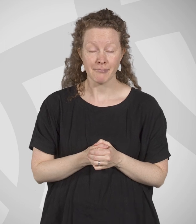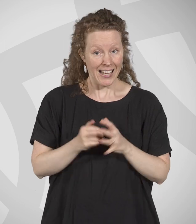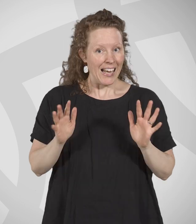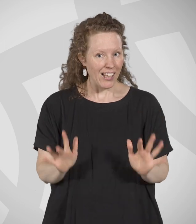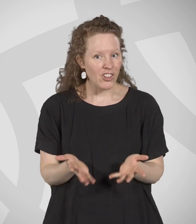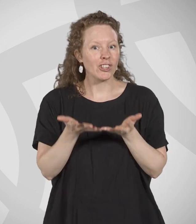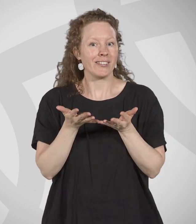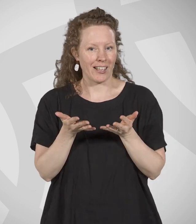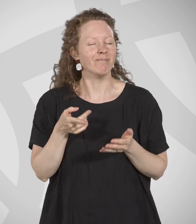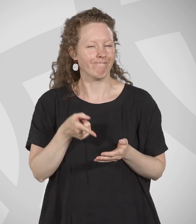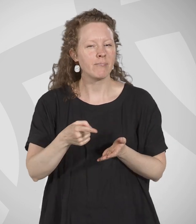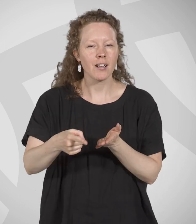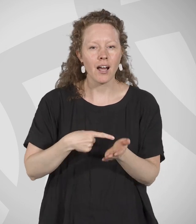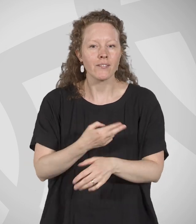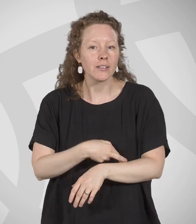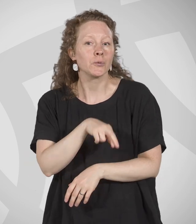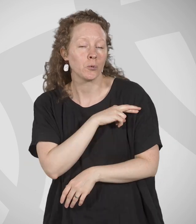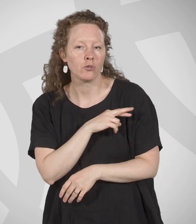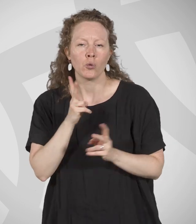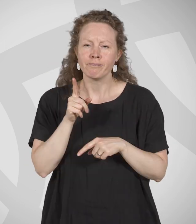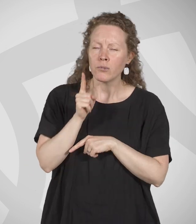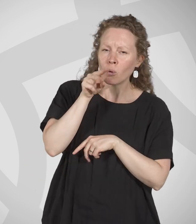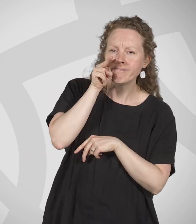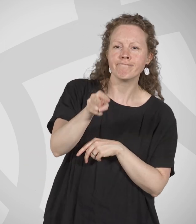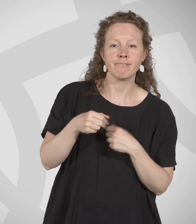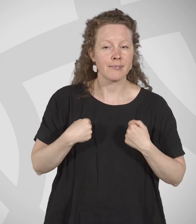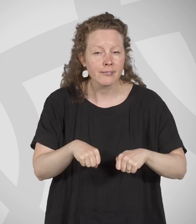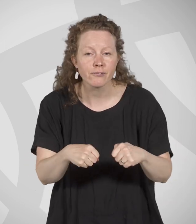Revitaliseringen kräver resurser och långsiktigt engagemang -